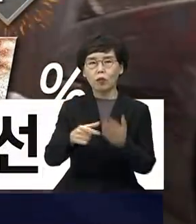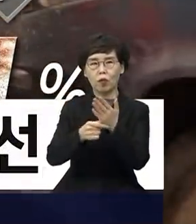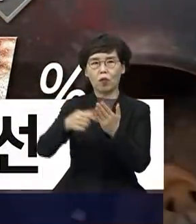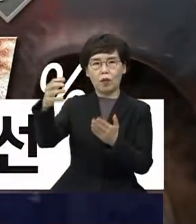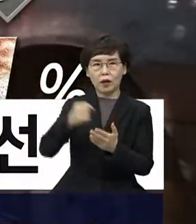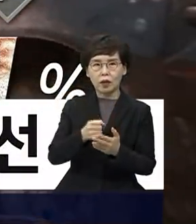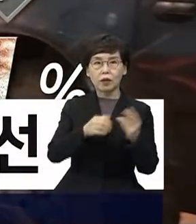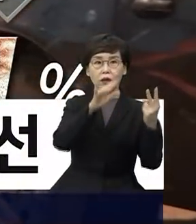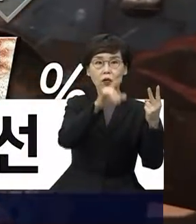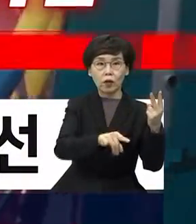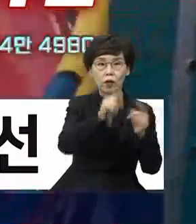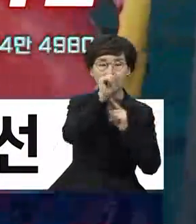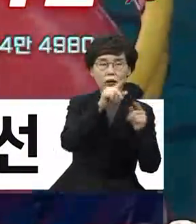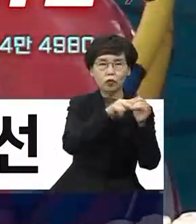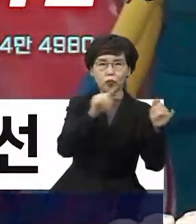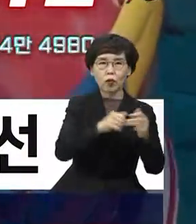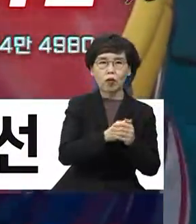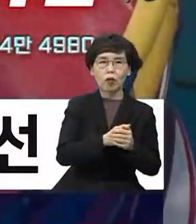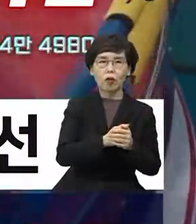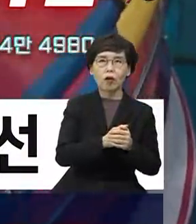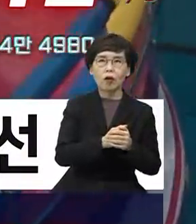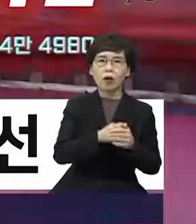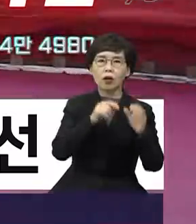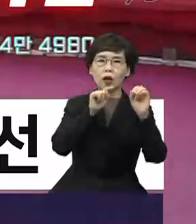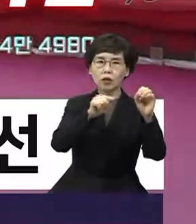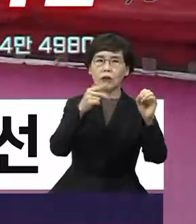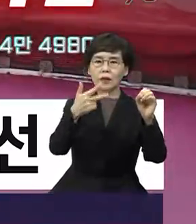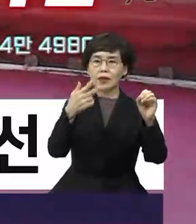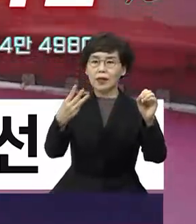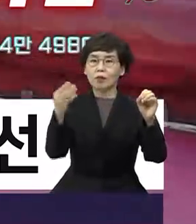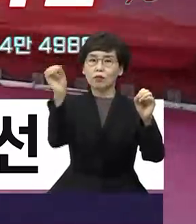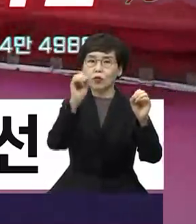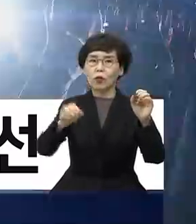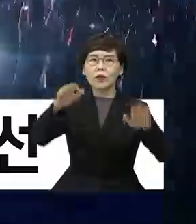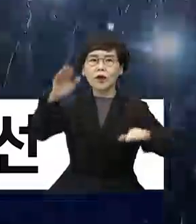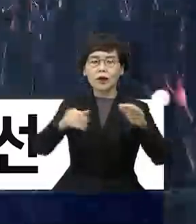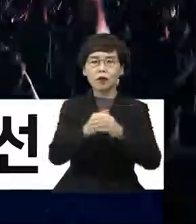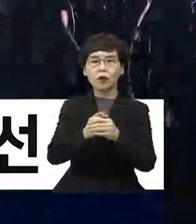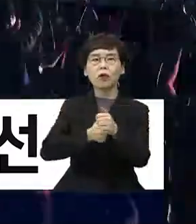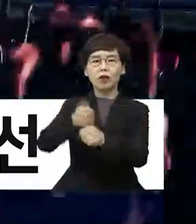이재명 민주당 후보를 0.73%포인트 차로 따돌렸습니다.